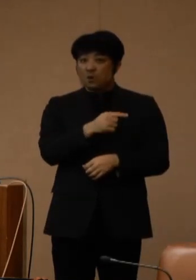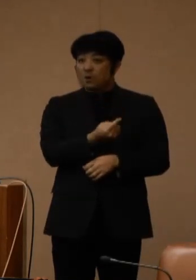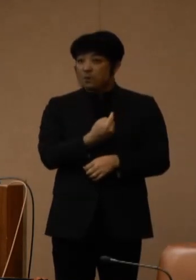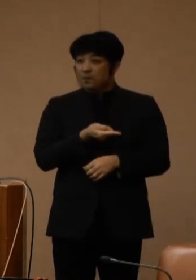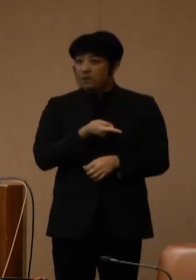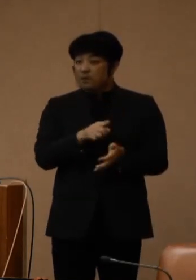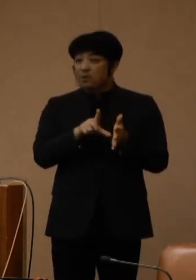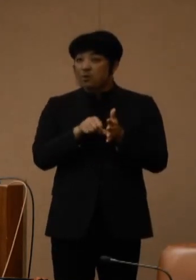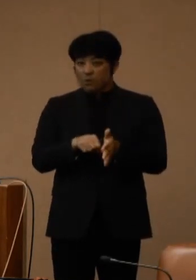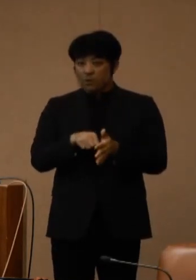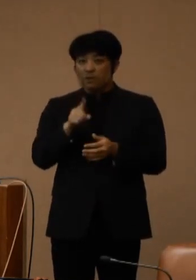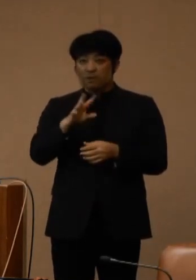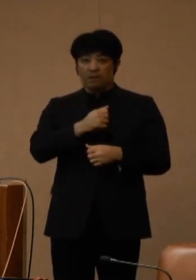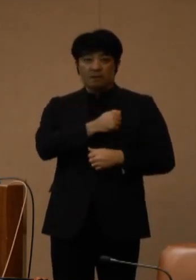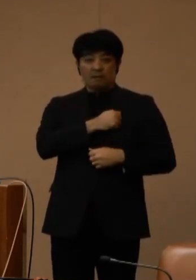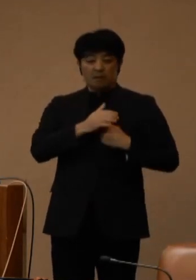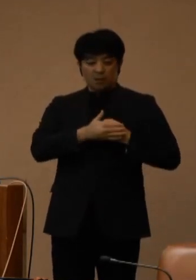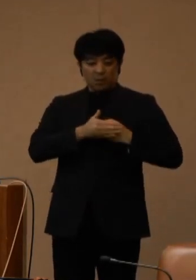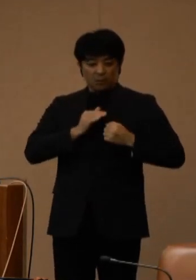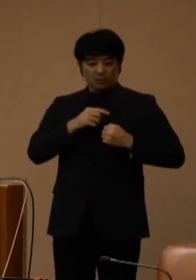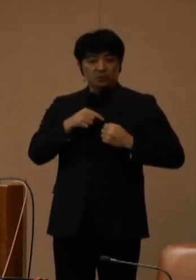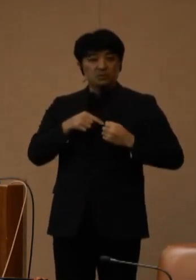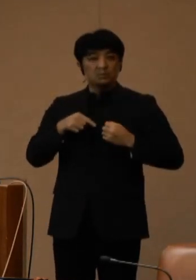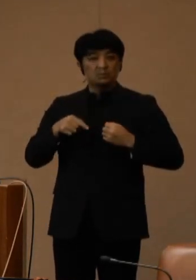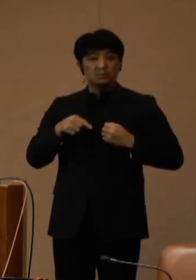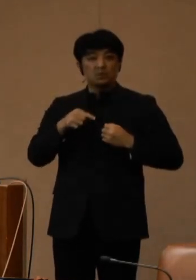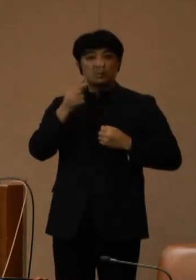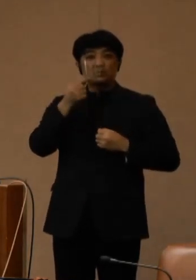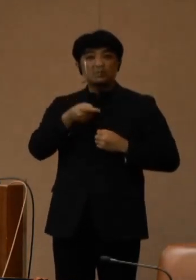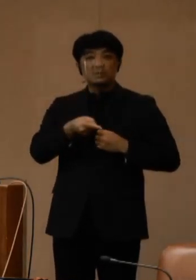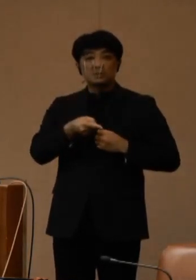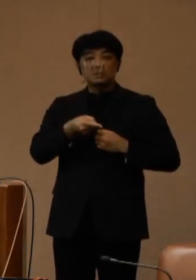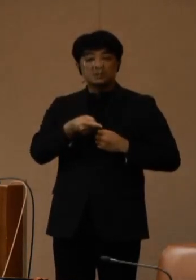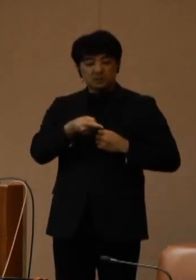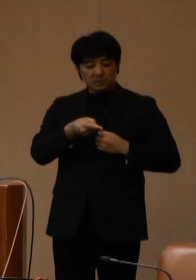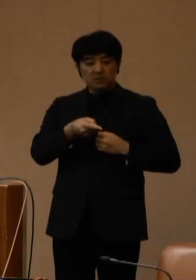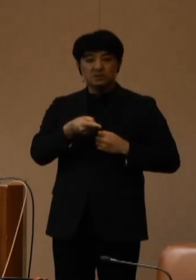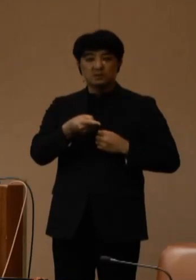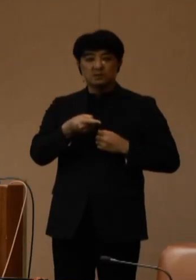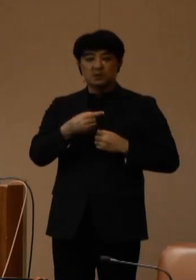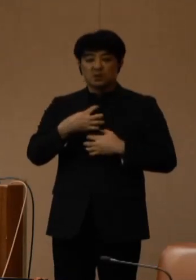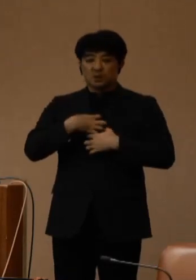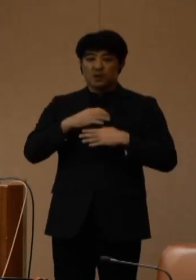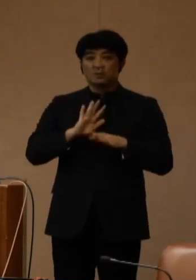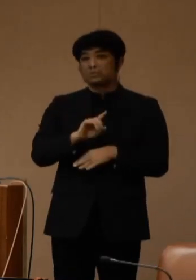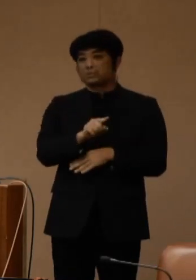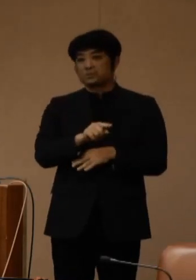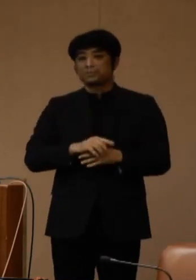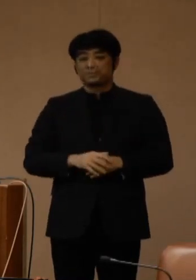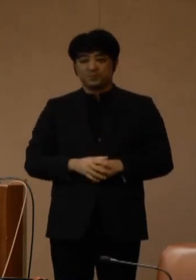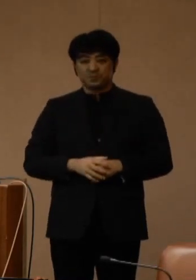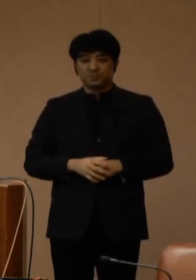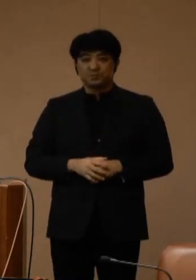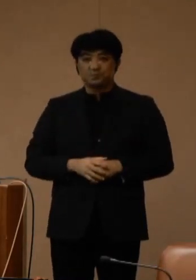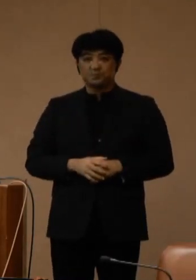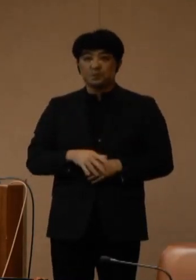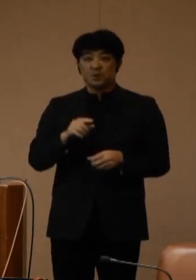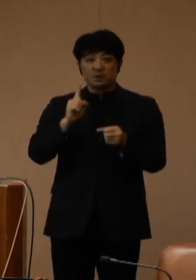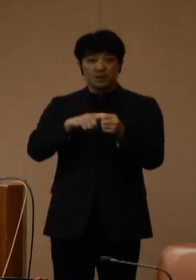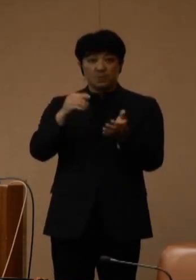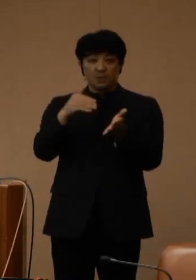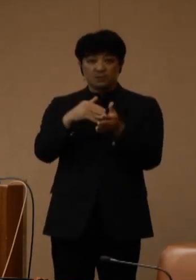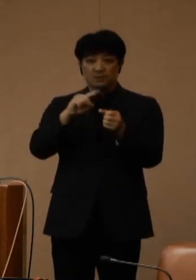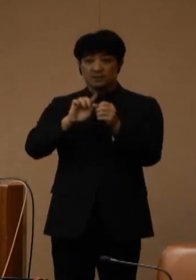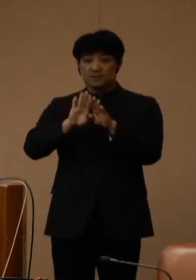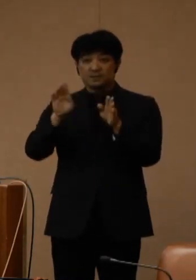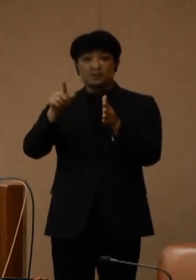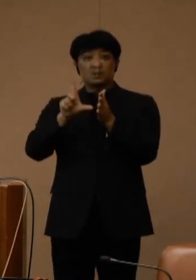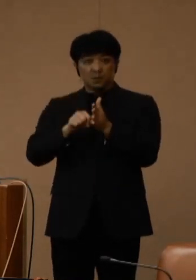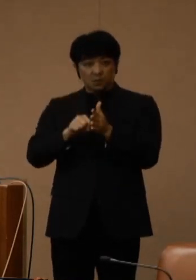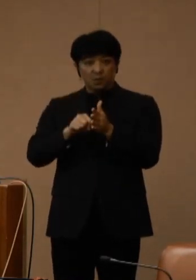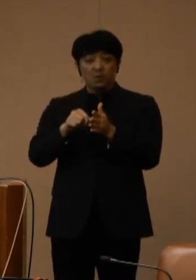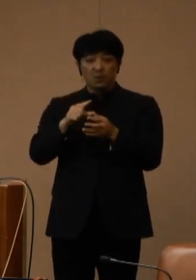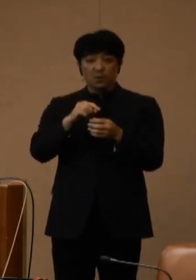助けられる命を失うことにつながる恐れがあるということです。年末年始の医療崩壊を回避するためには